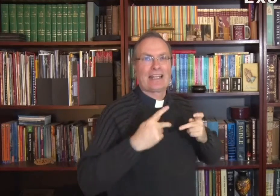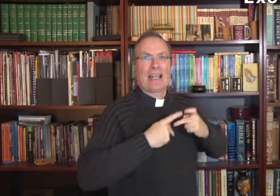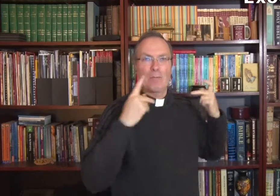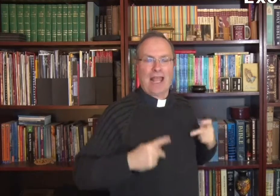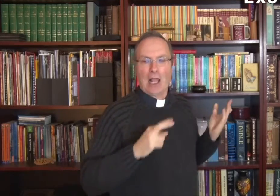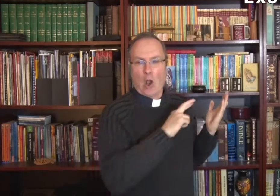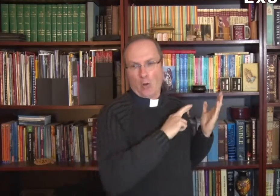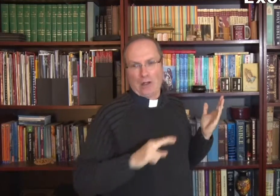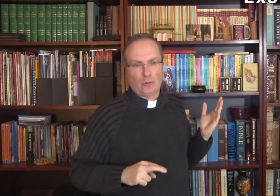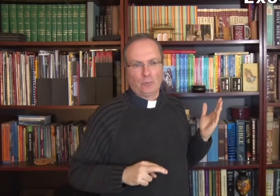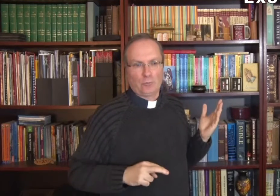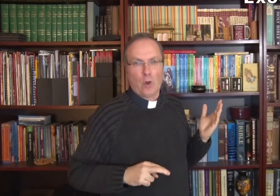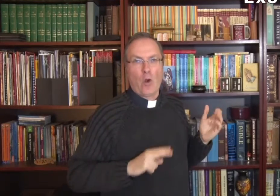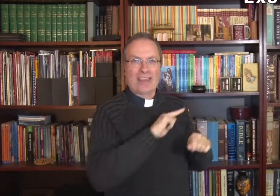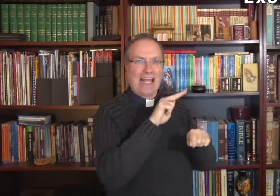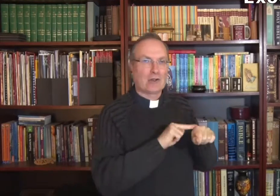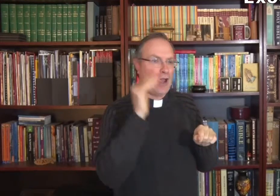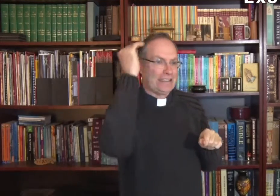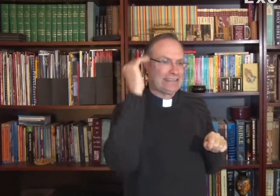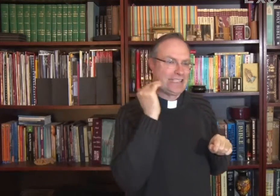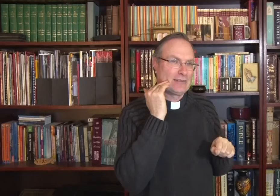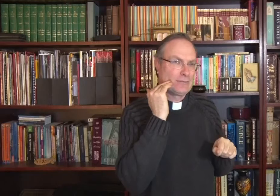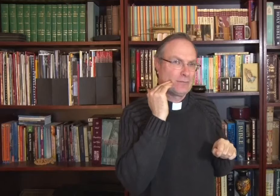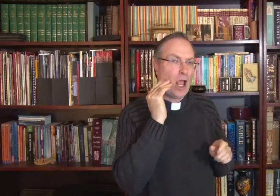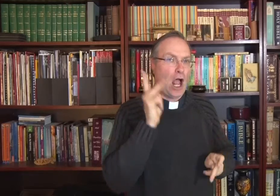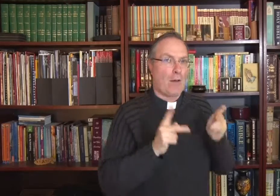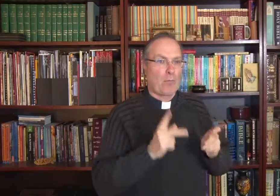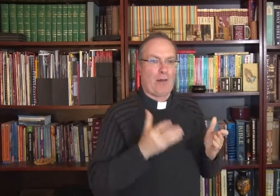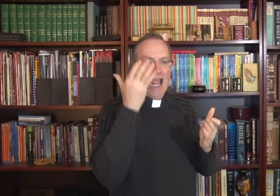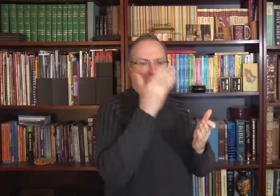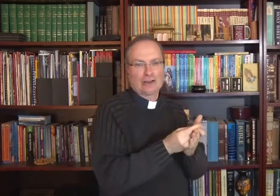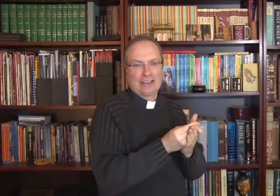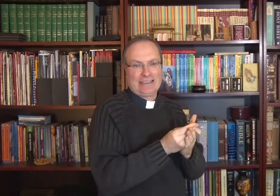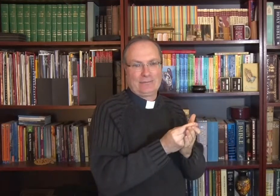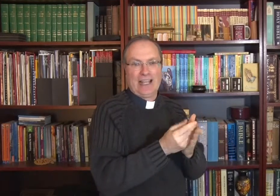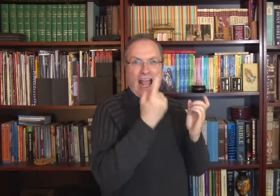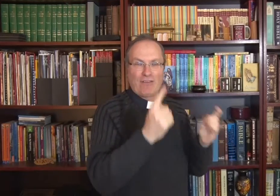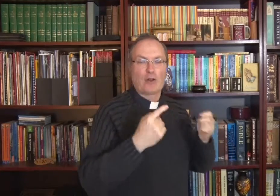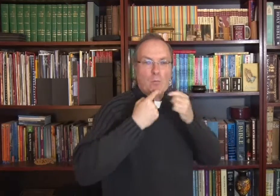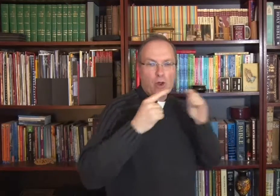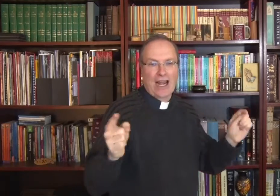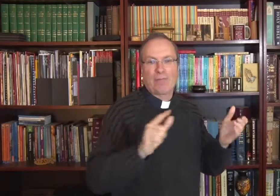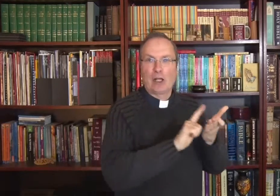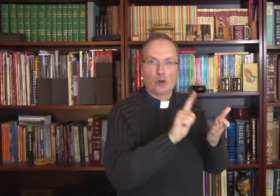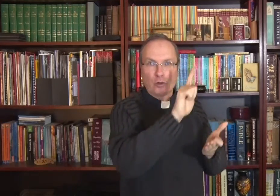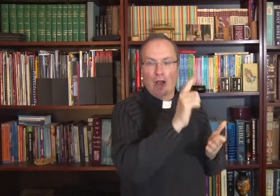des prêtres royaux, une nation sainte, un peuple racheté afin de proclamer les louanges